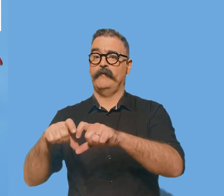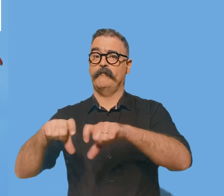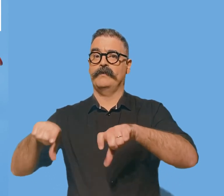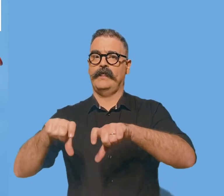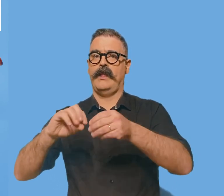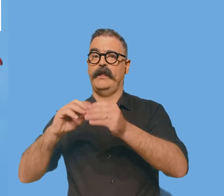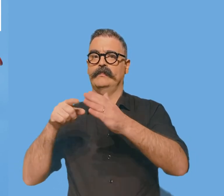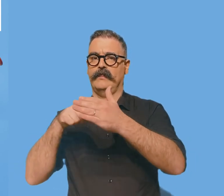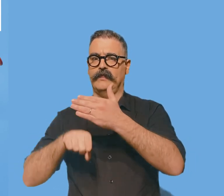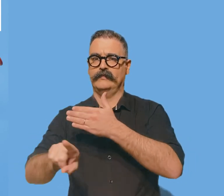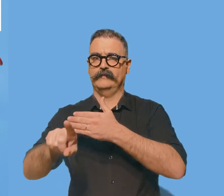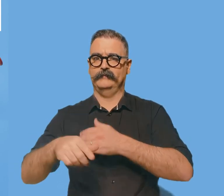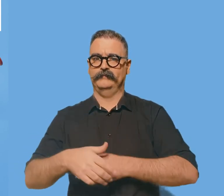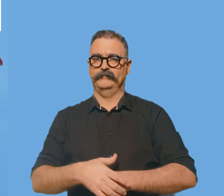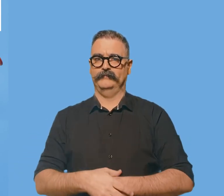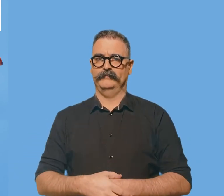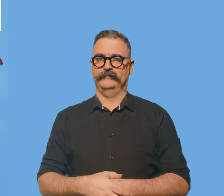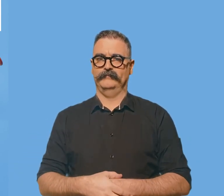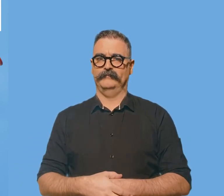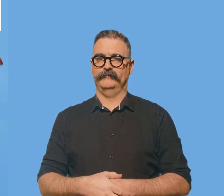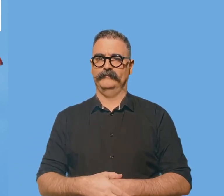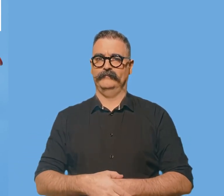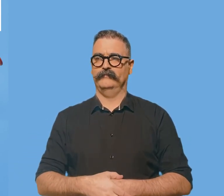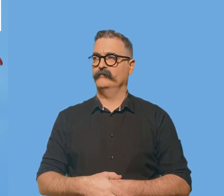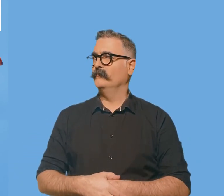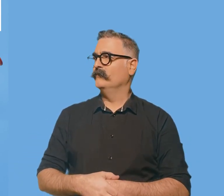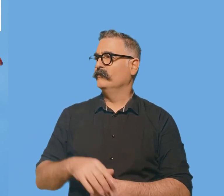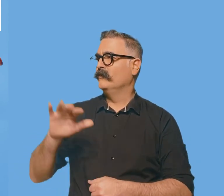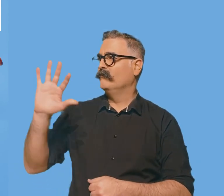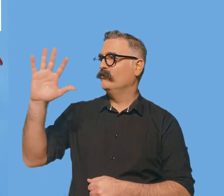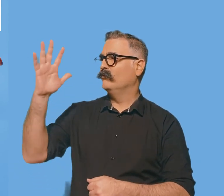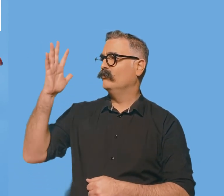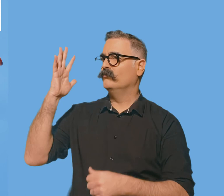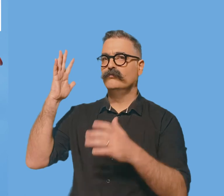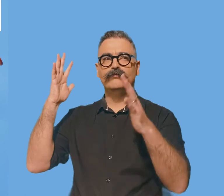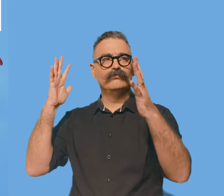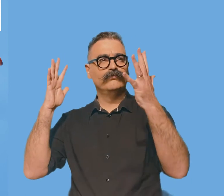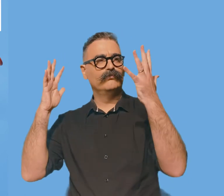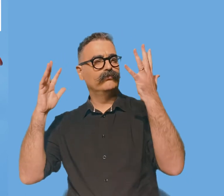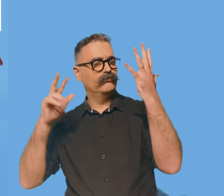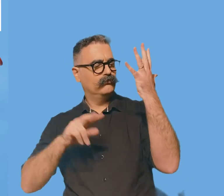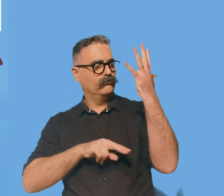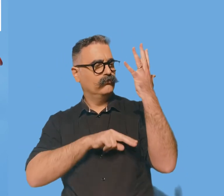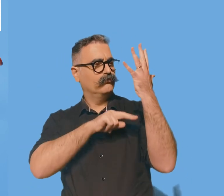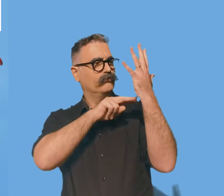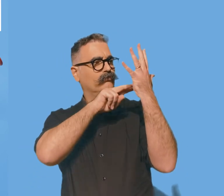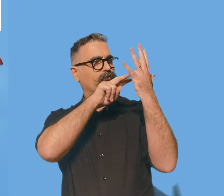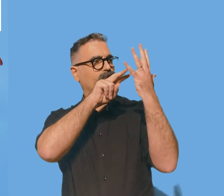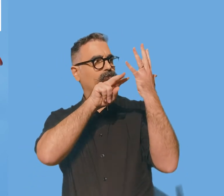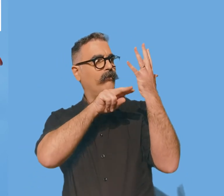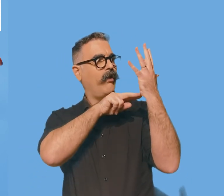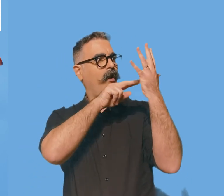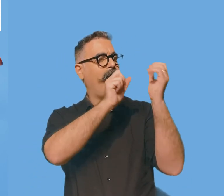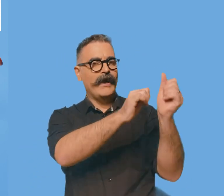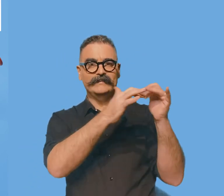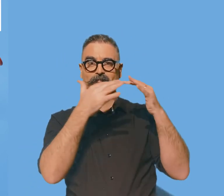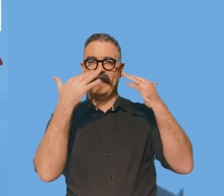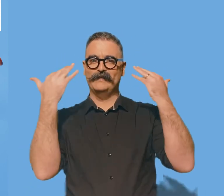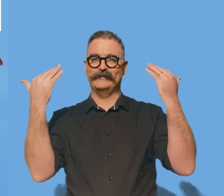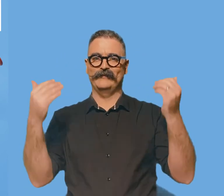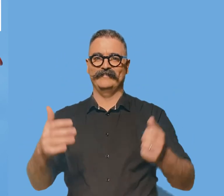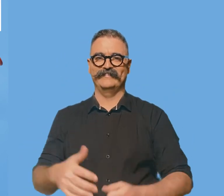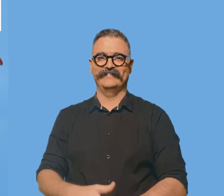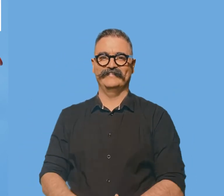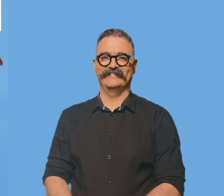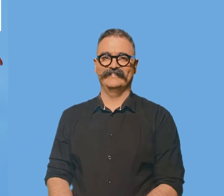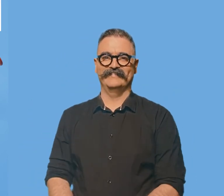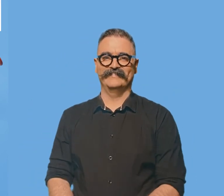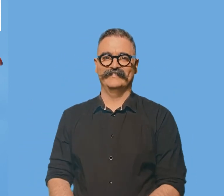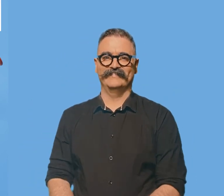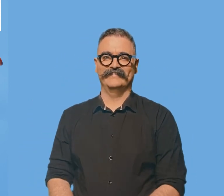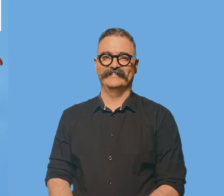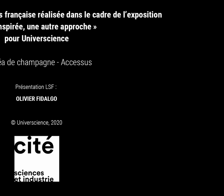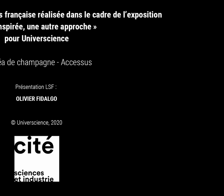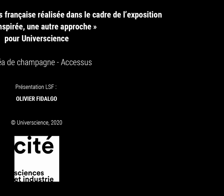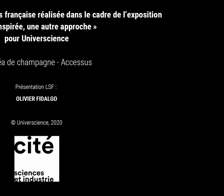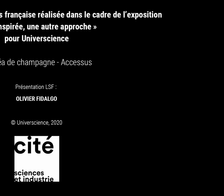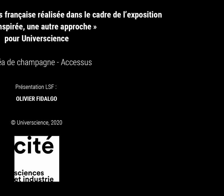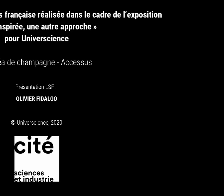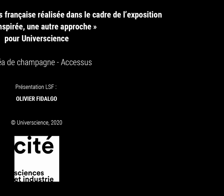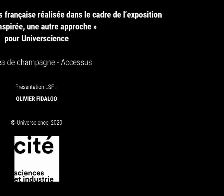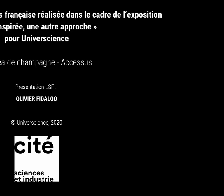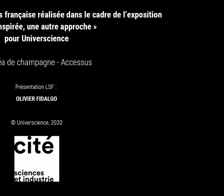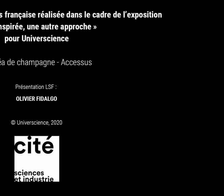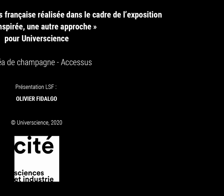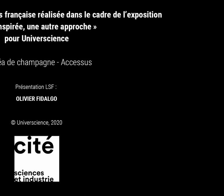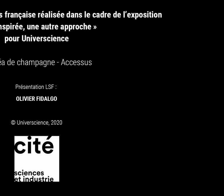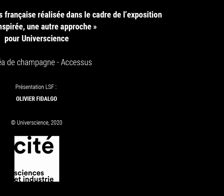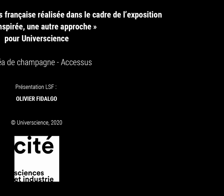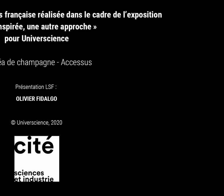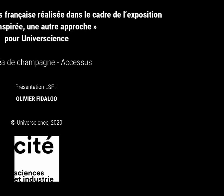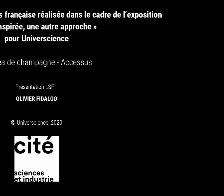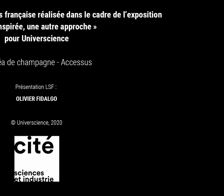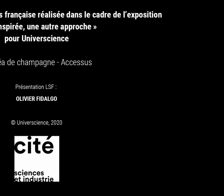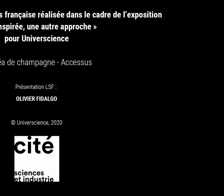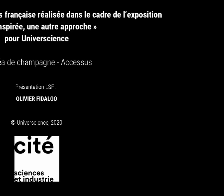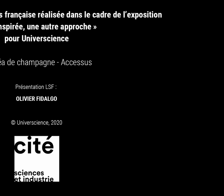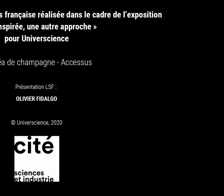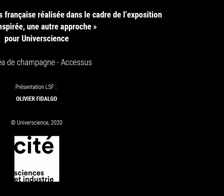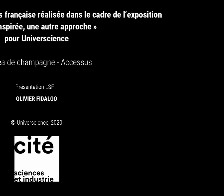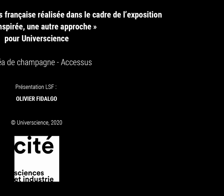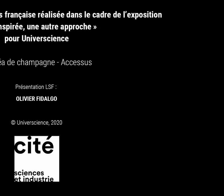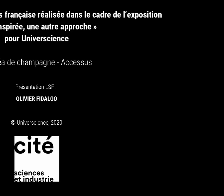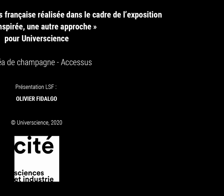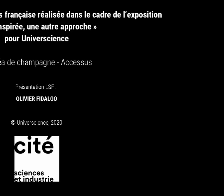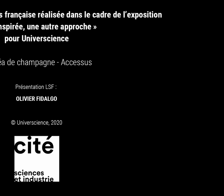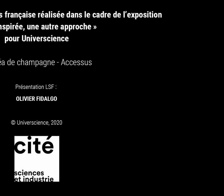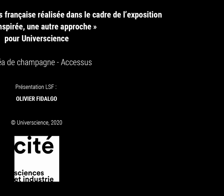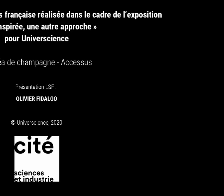www.cite-sciences.fr/fr/ma-cite-accessible